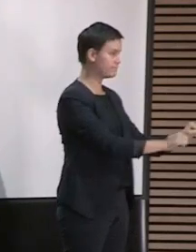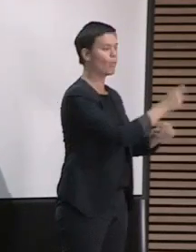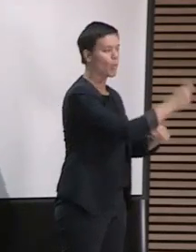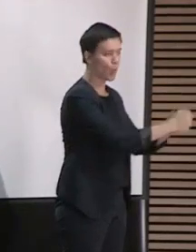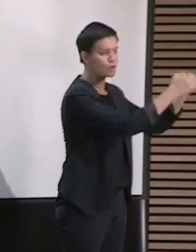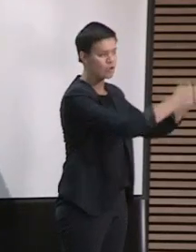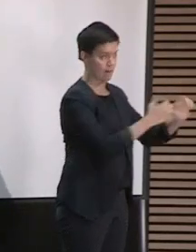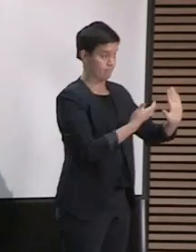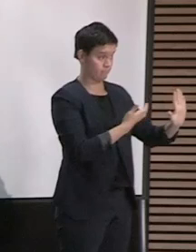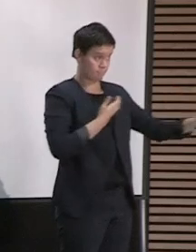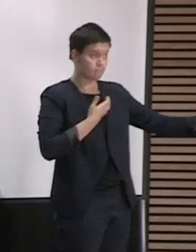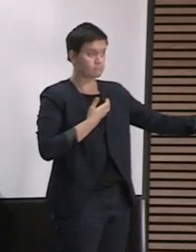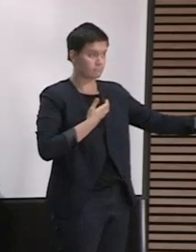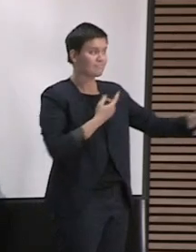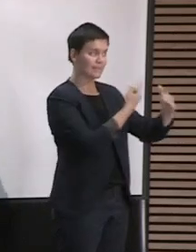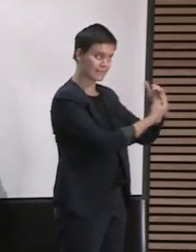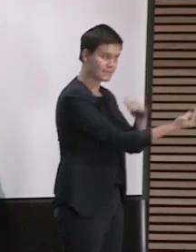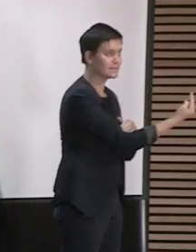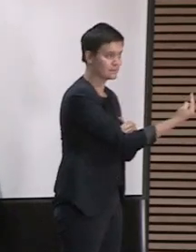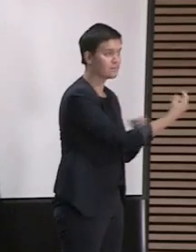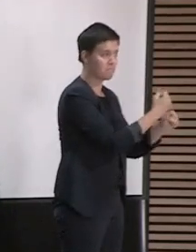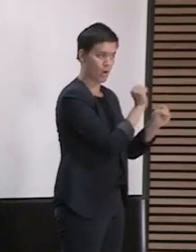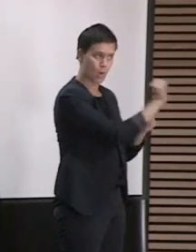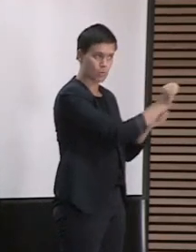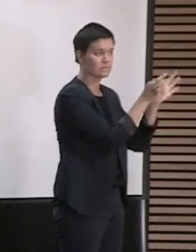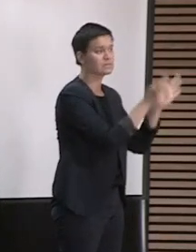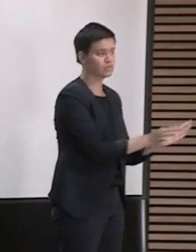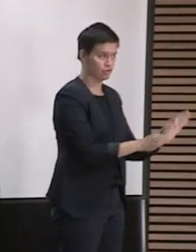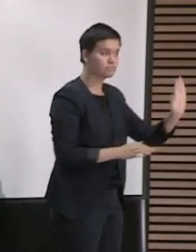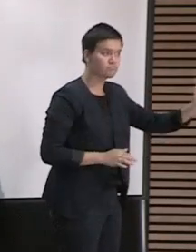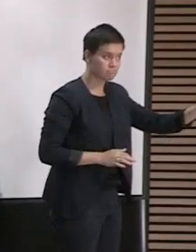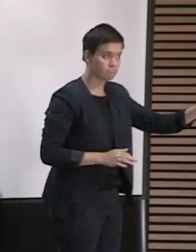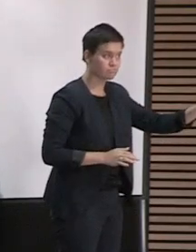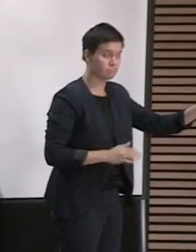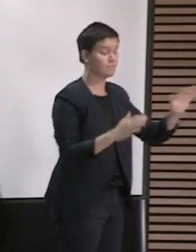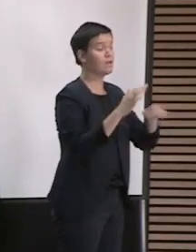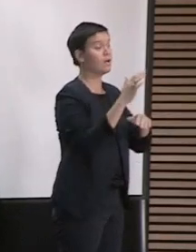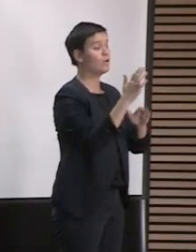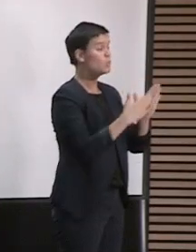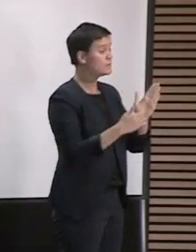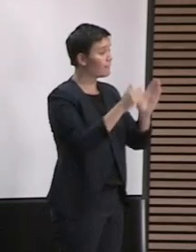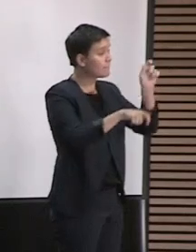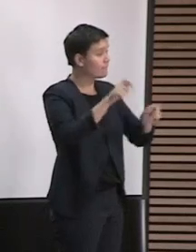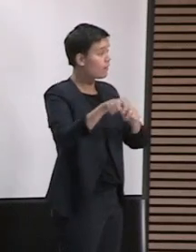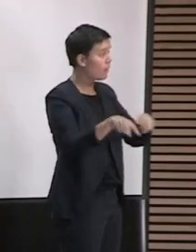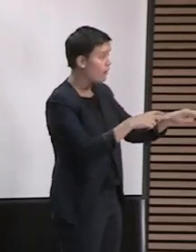te mea tuatahi e whai kupu ana au hei whakautu mo taatau kei a tatou. He wehenga i waenga i ta maatau punaha i waenga i te